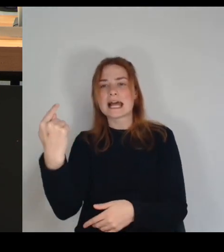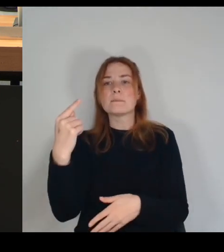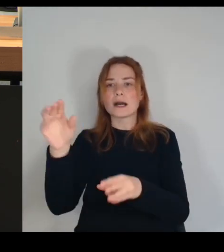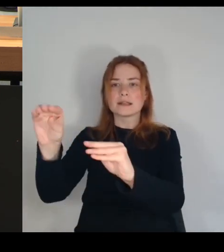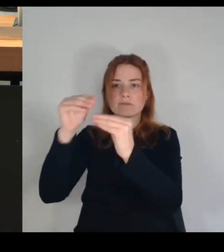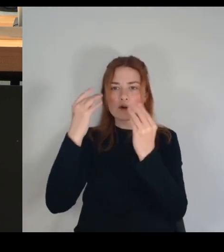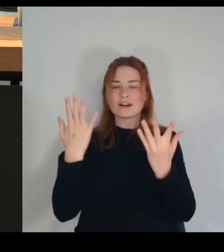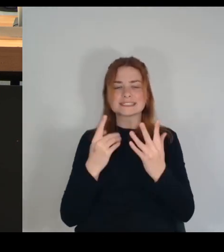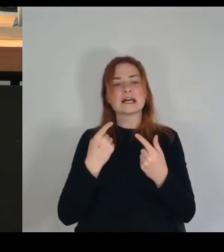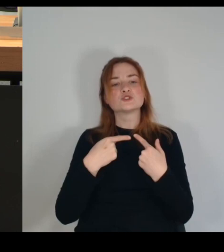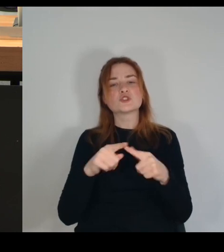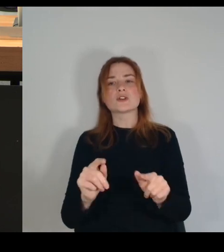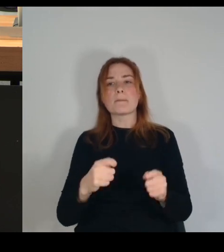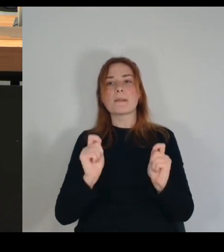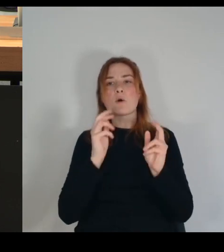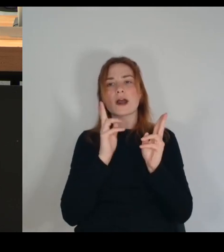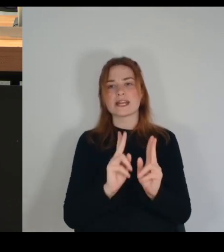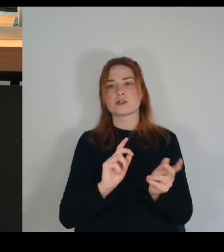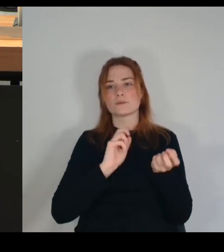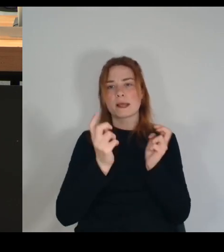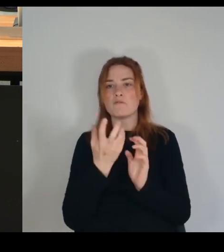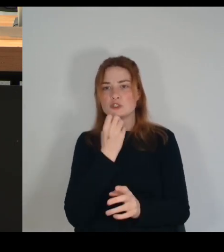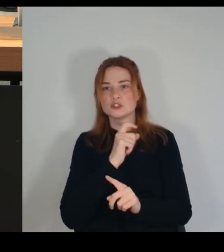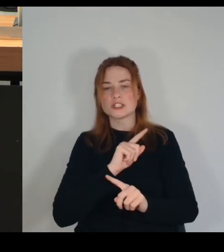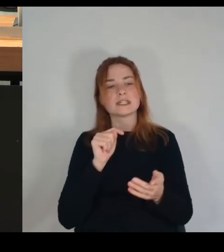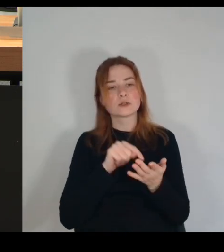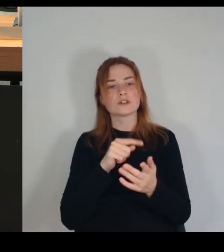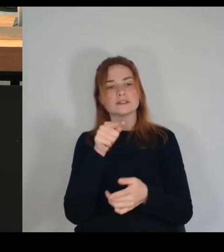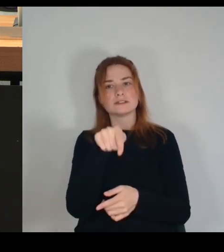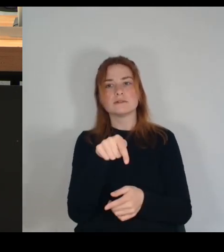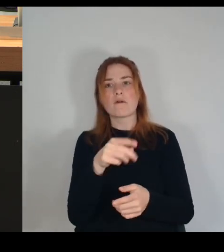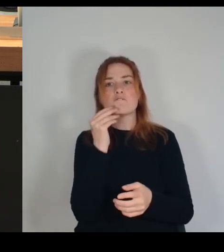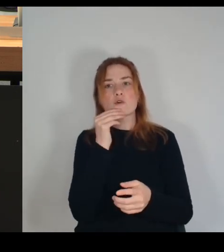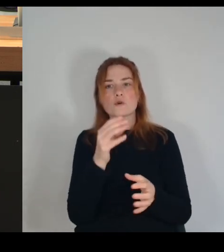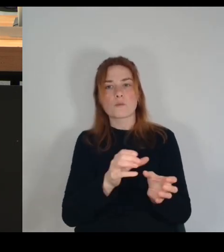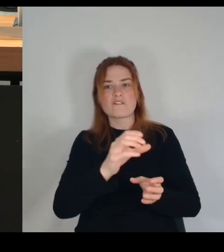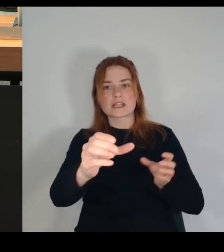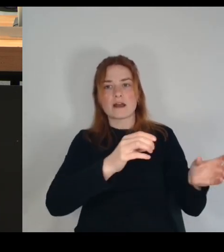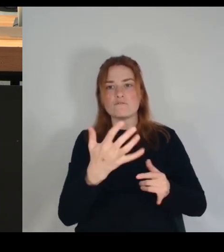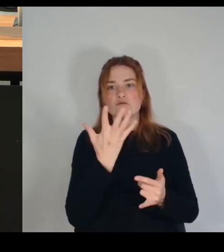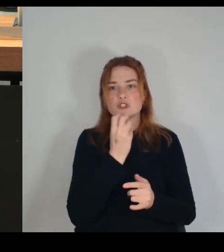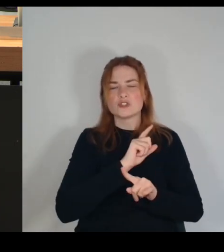Dann stellen wir uns die Frage, was das eigentlich heißt, weil sie kommen ja trotzdem weder Sie noch irgendjemand anders in